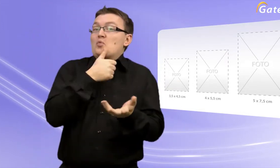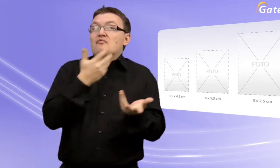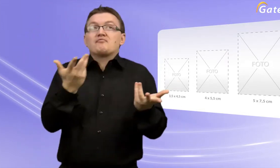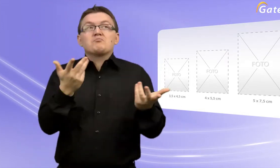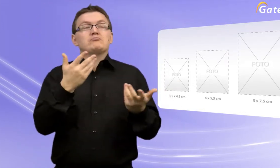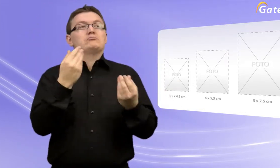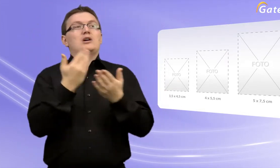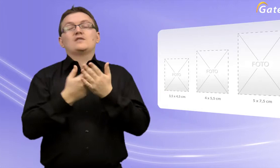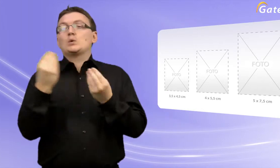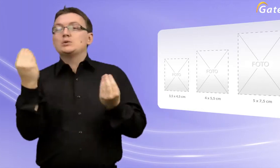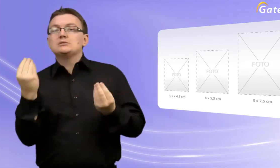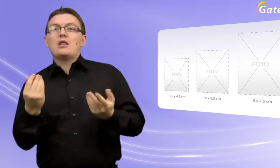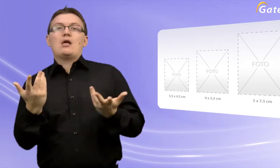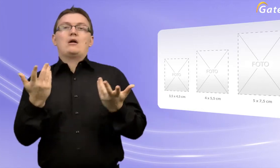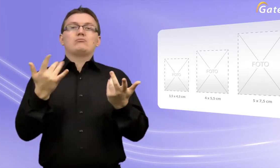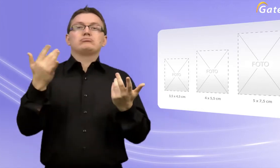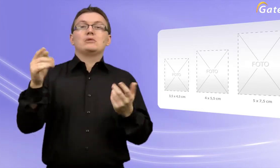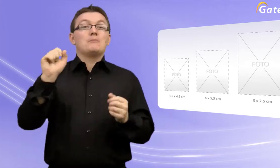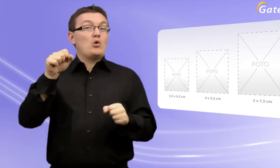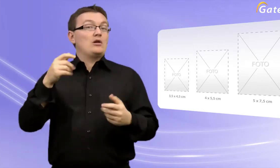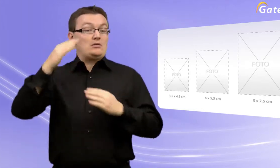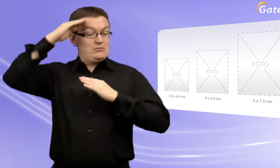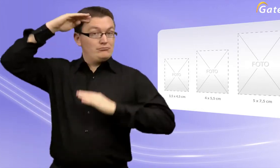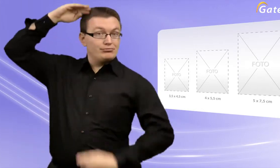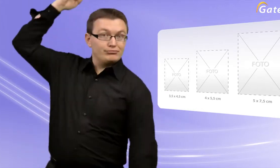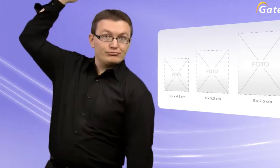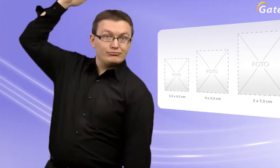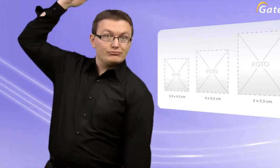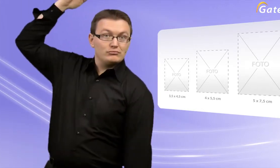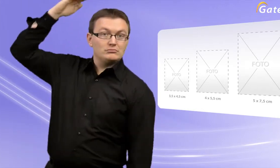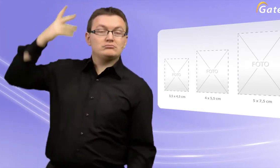dem Beruf, z.B. bei Künstlern, sind auch Ganzkörperaufnahmen möglich.